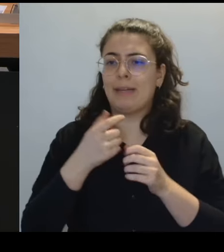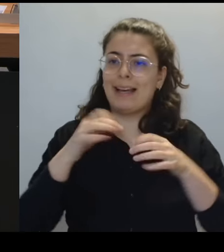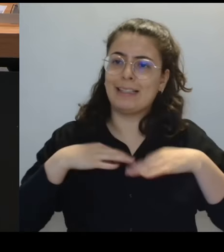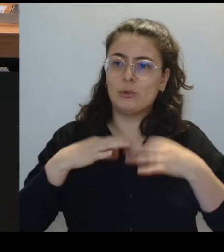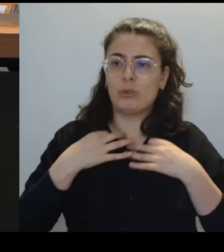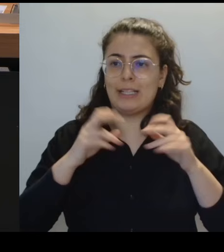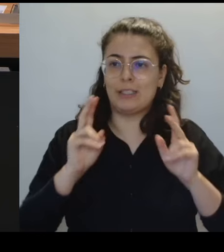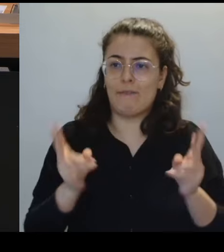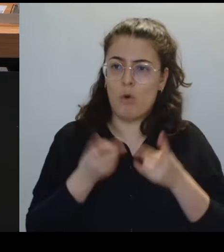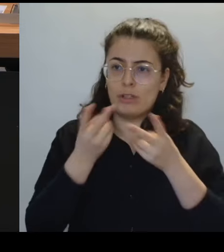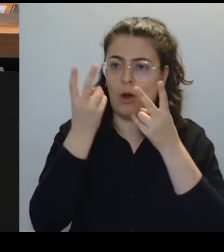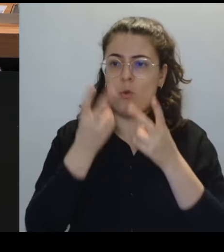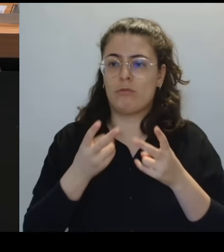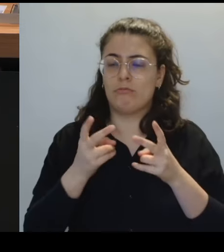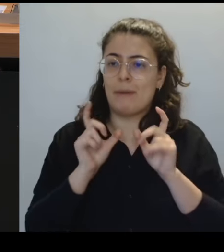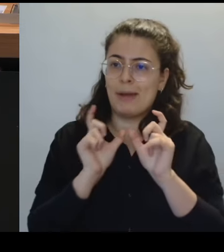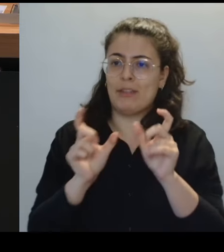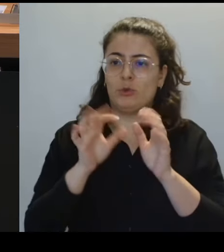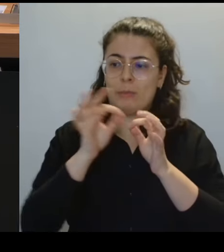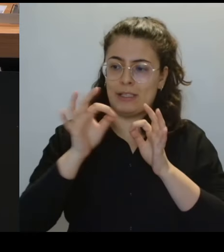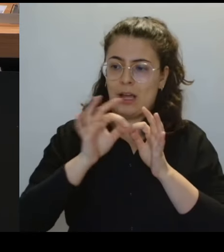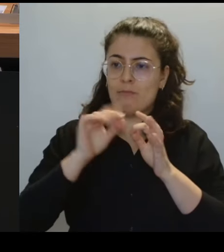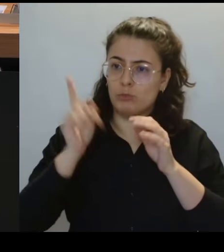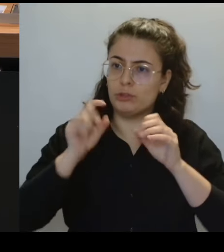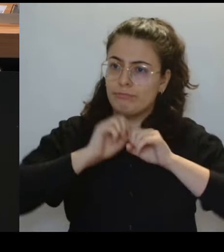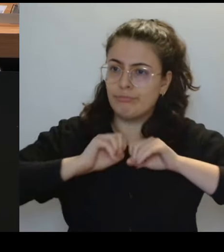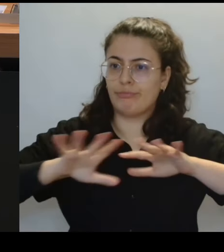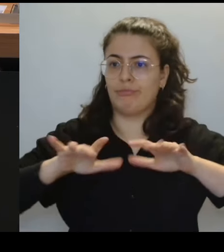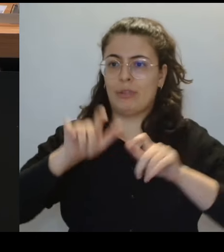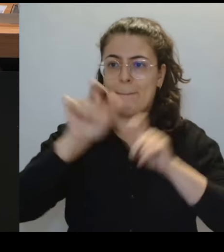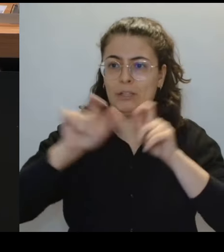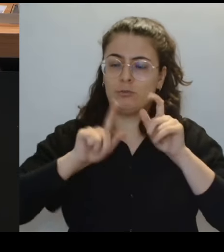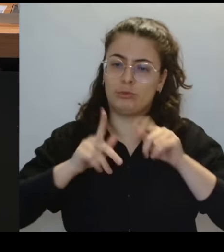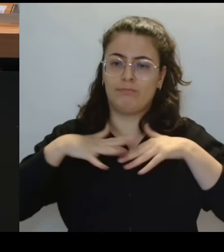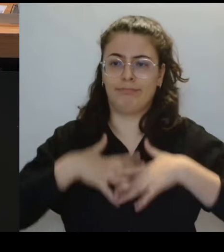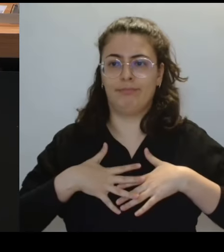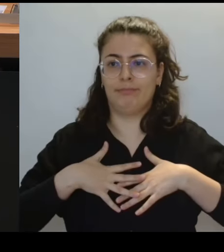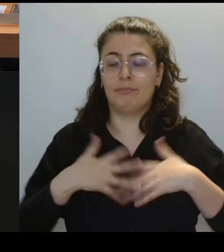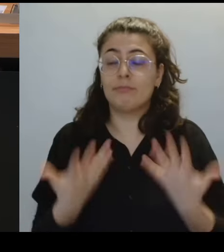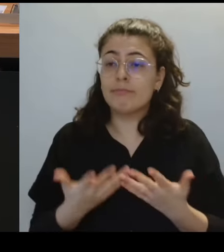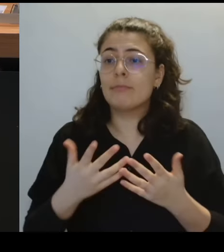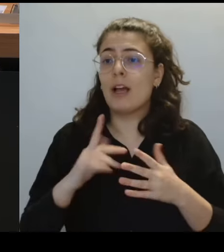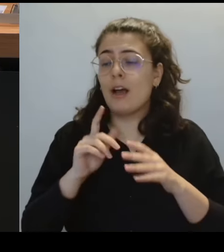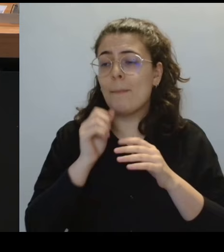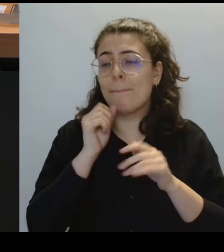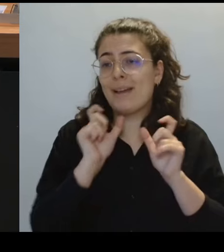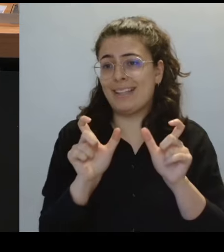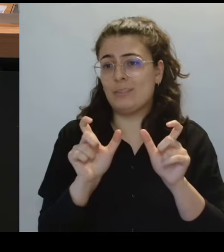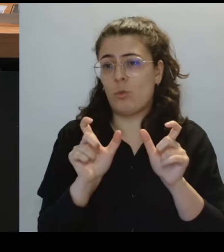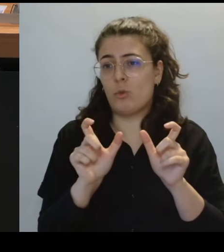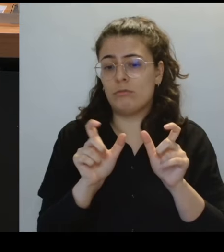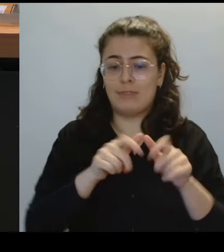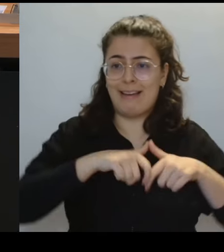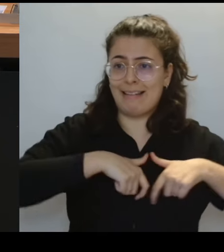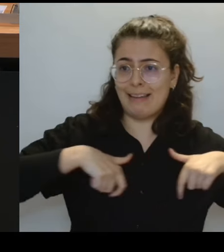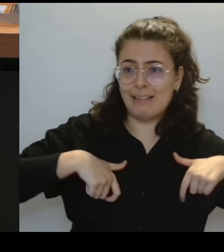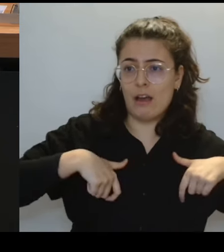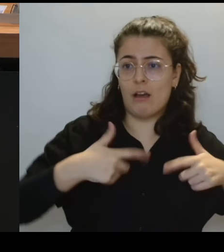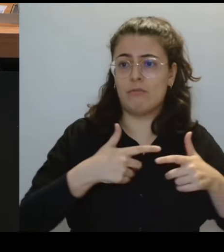Dafür ist vor allem wichtig Prävention muss in der Lebenswelt der Kinder und Jugendlichen ansetzen, zum Beispiel in Kitas und Schulen.